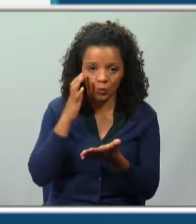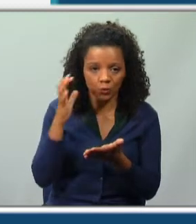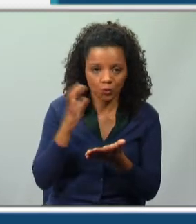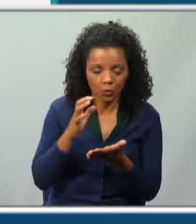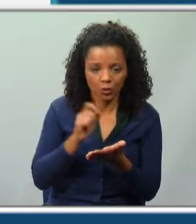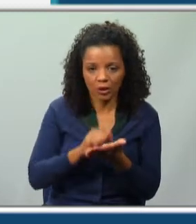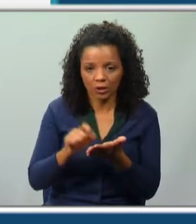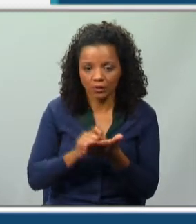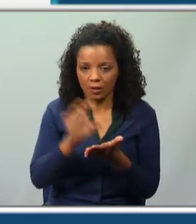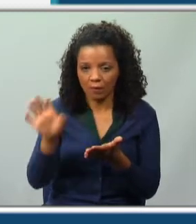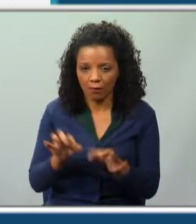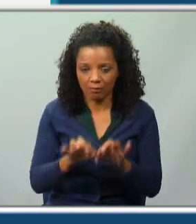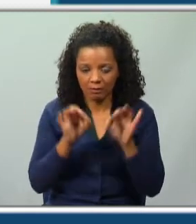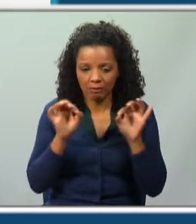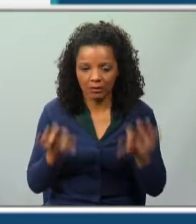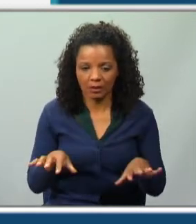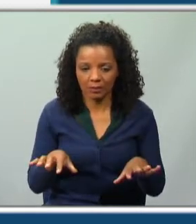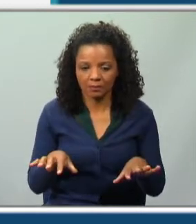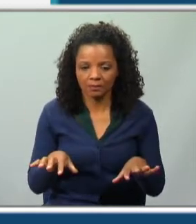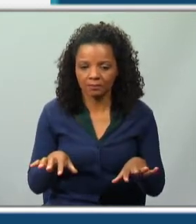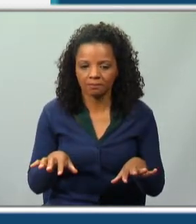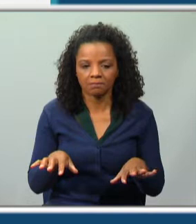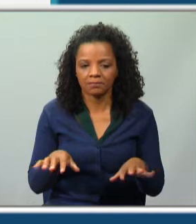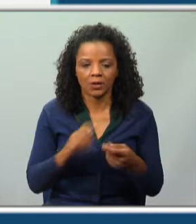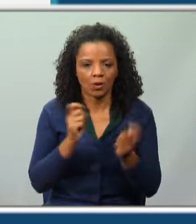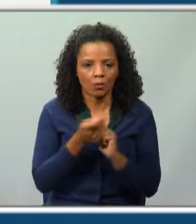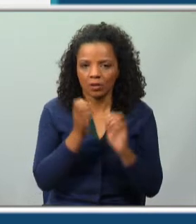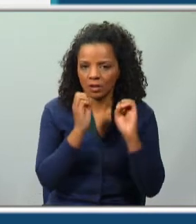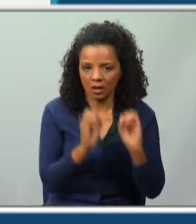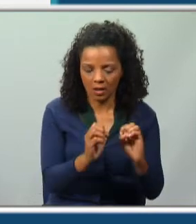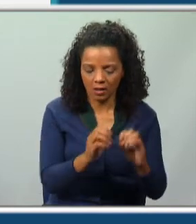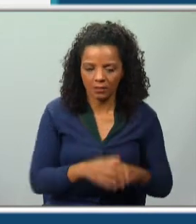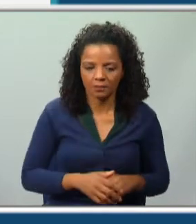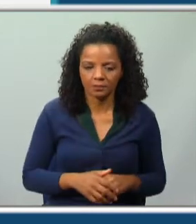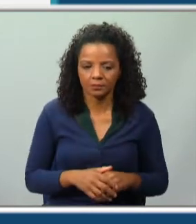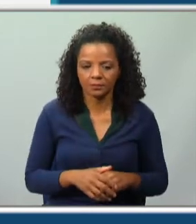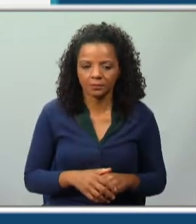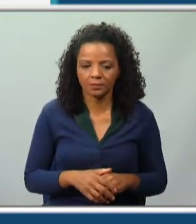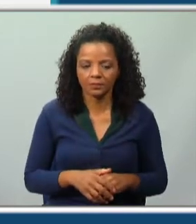mesma grafia seja a mesma forma como se escreve não nada alterado e temos então 相同的拼寫形式與 if 相同寫什麼都沒有改變，然後我們有